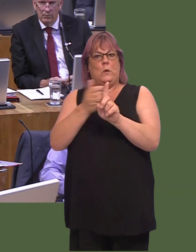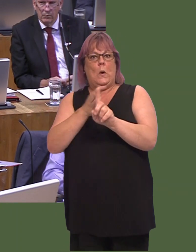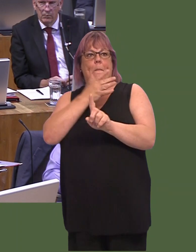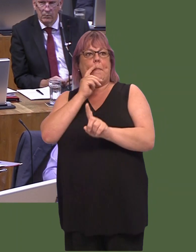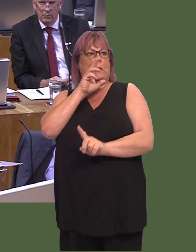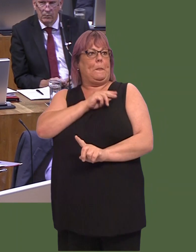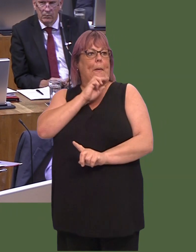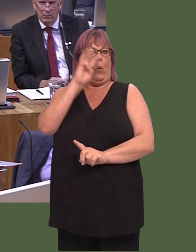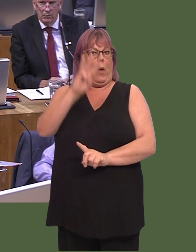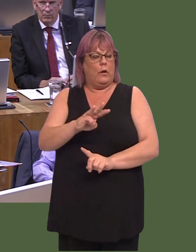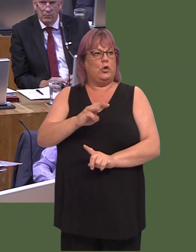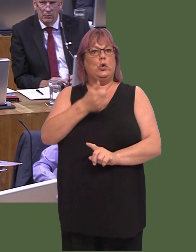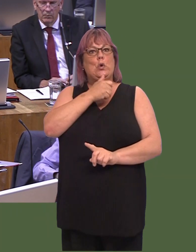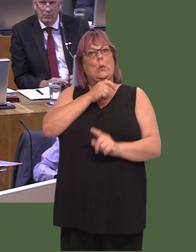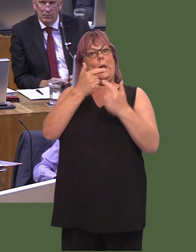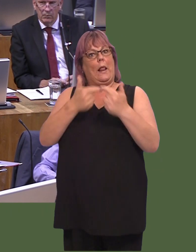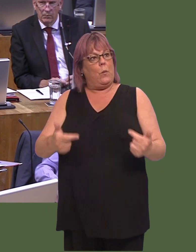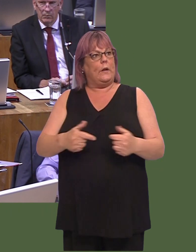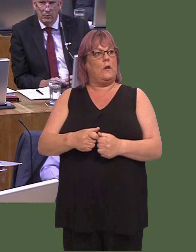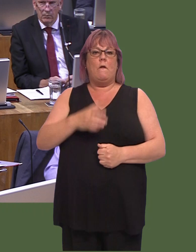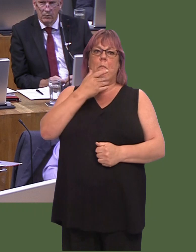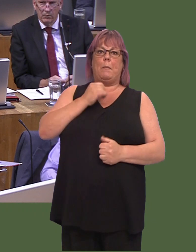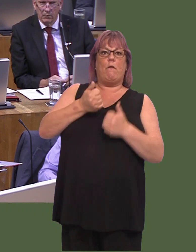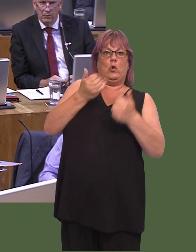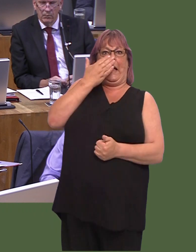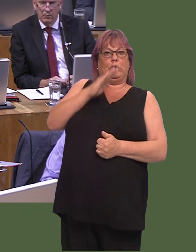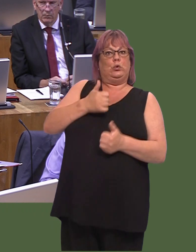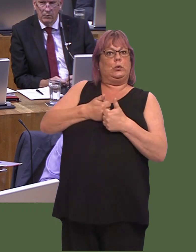Felly, mae'n bwysig i ystyried ym mha ffyrdd y gallwn ni gryfhau'r ddeddfwriaeth a'r gyfraith,